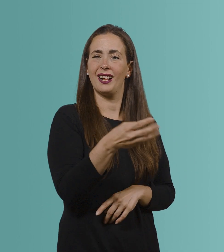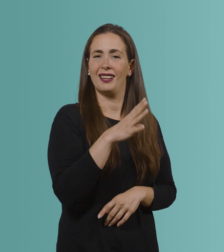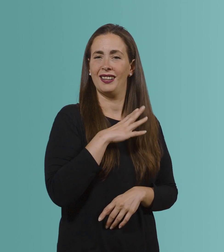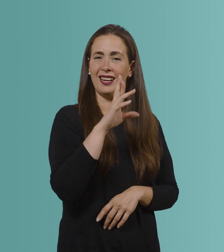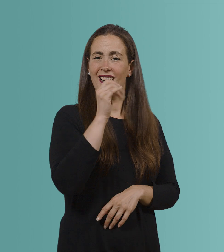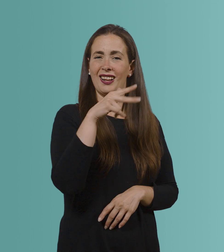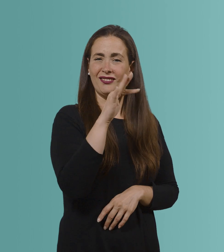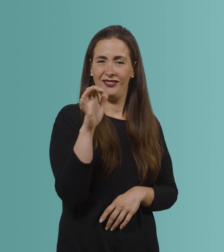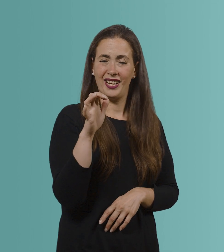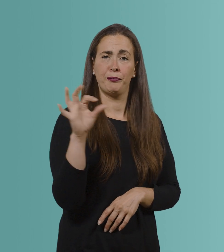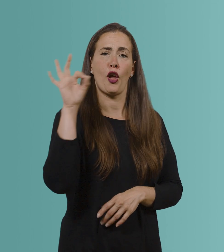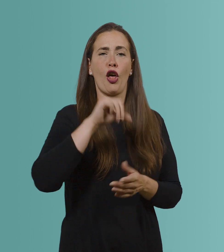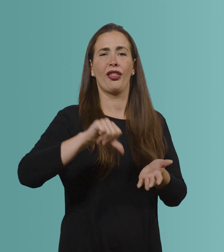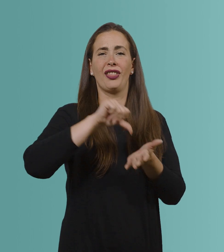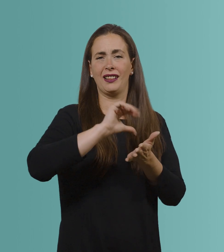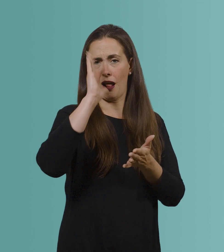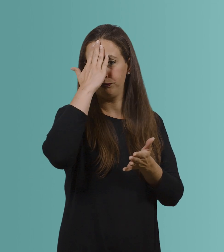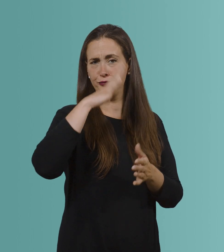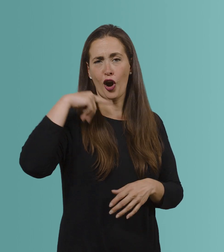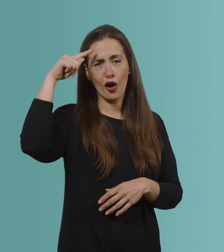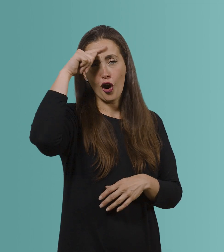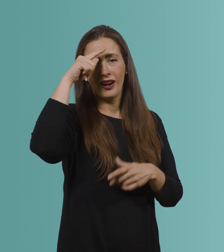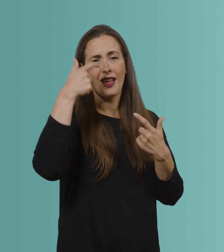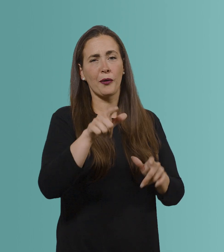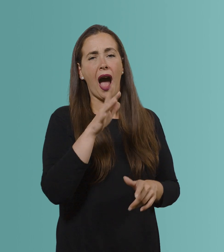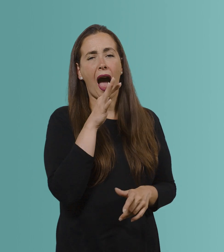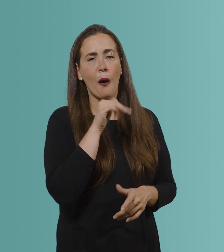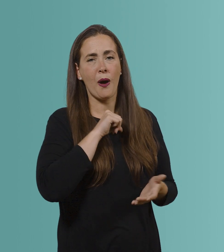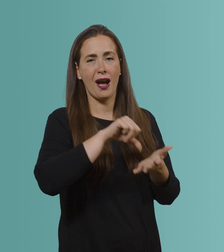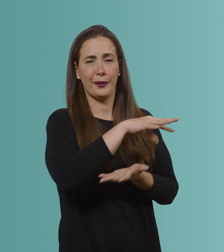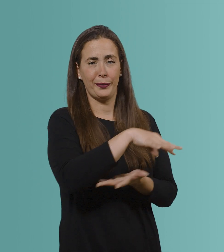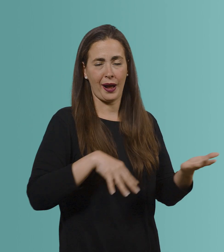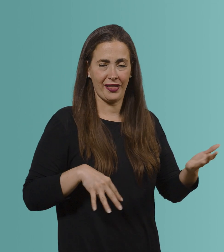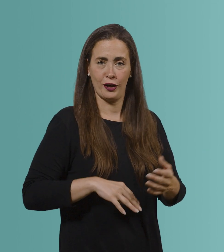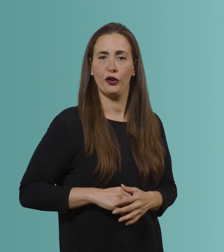estació de RENFE o la Central Cornellà d’Aigües de Barcelona.